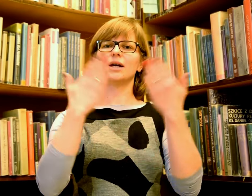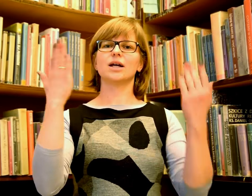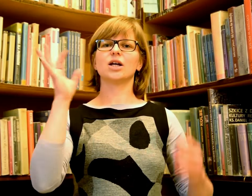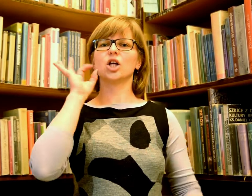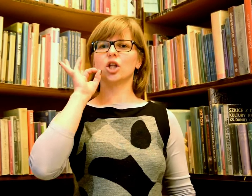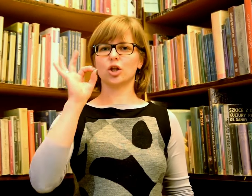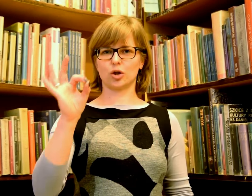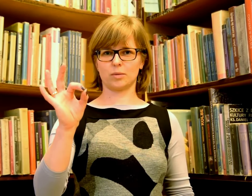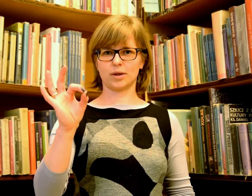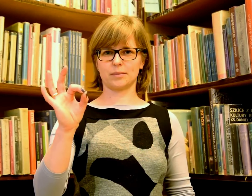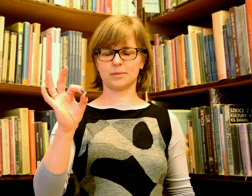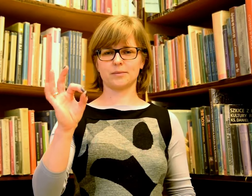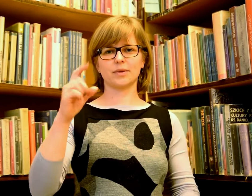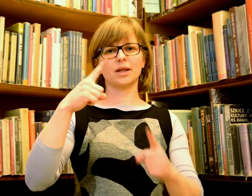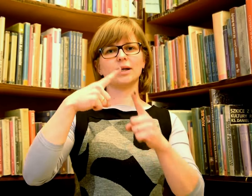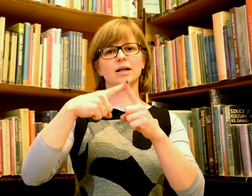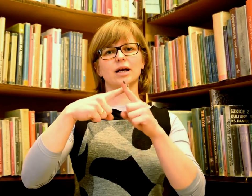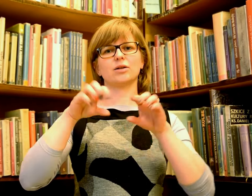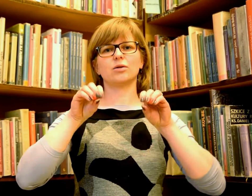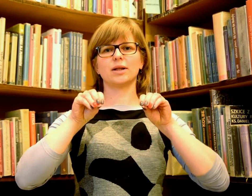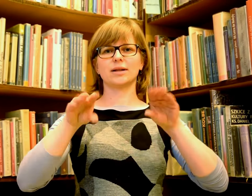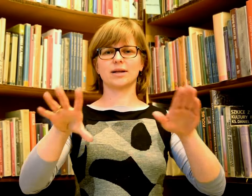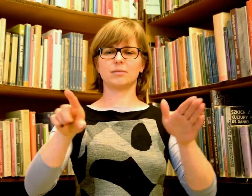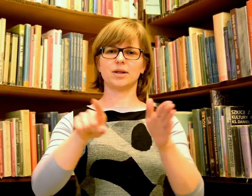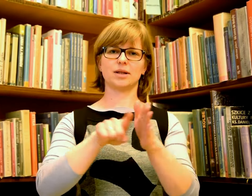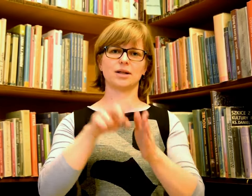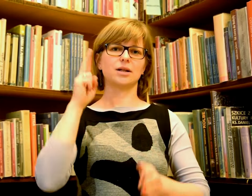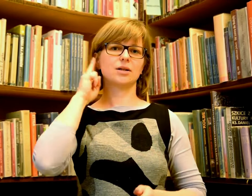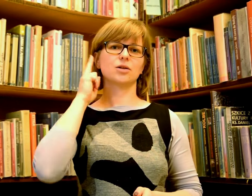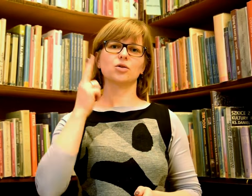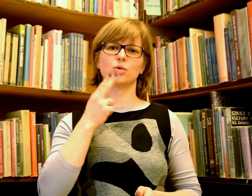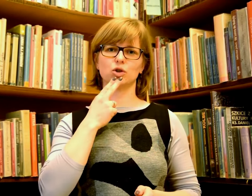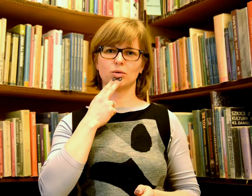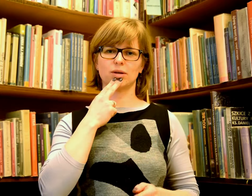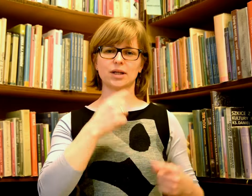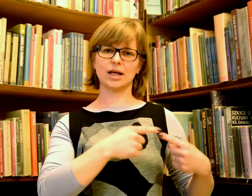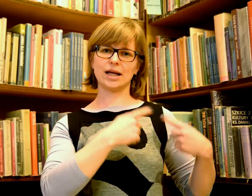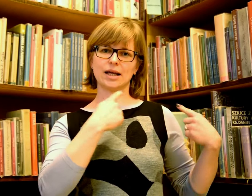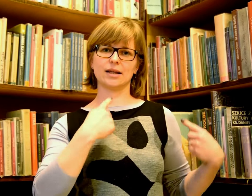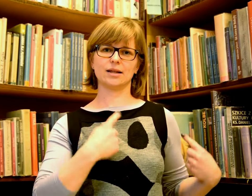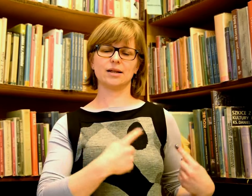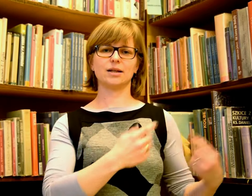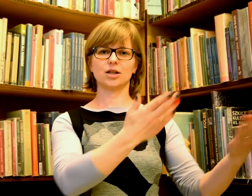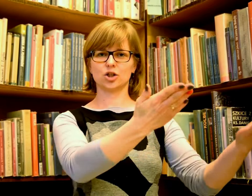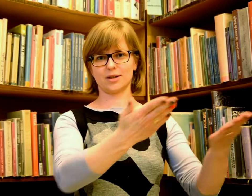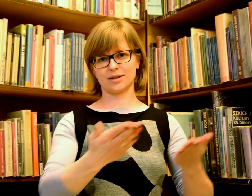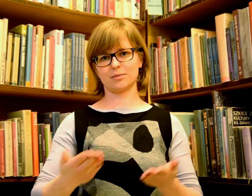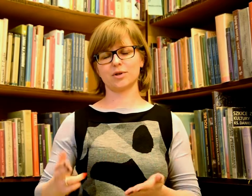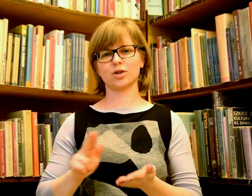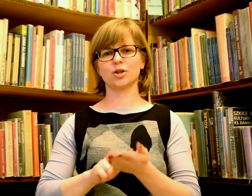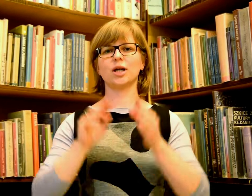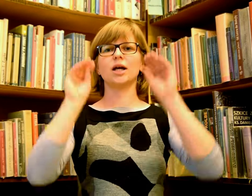Dzień dobry Katolicka Misja dla Niesłyszących serdecznie zaprasza